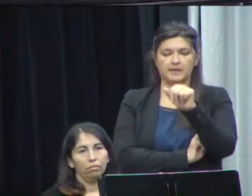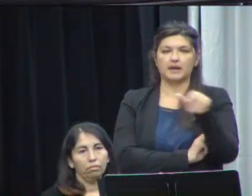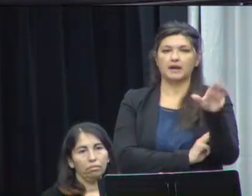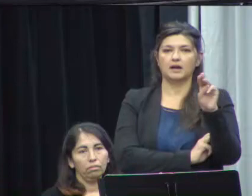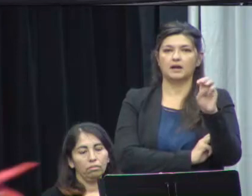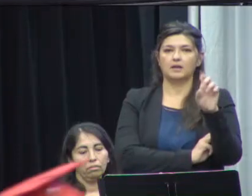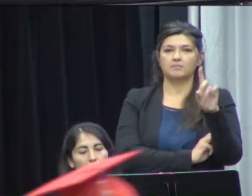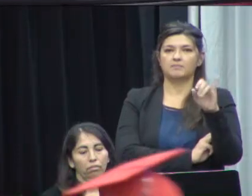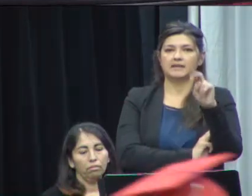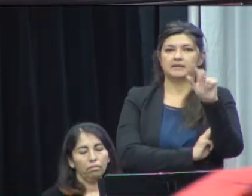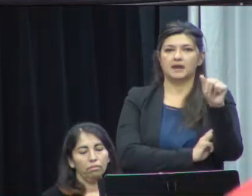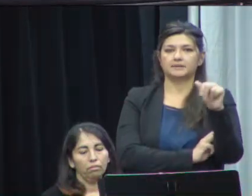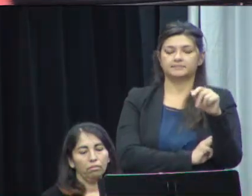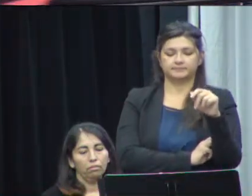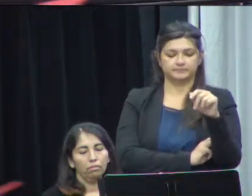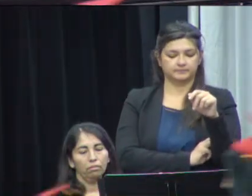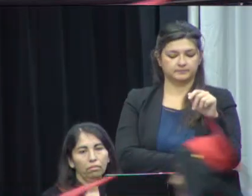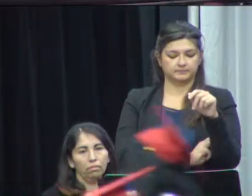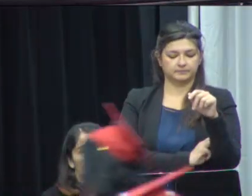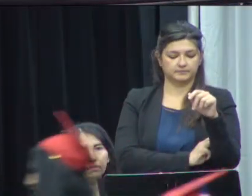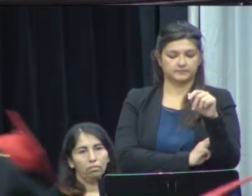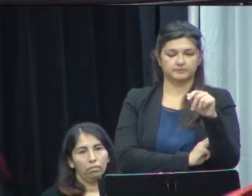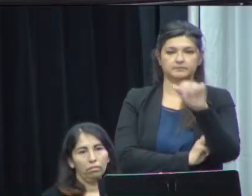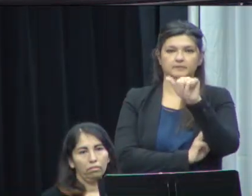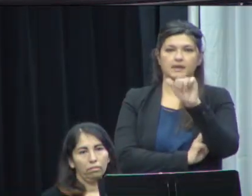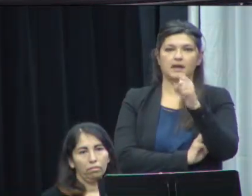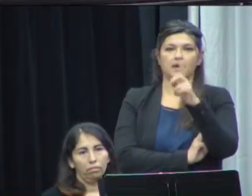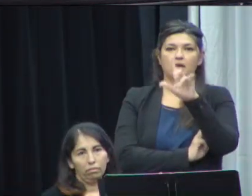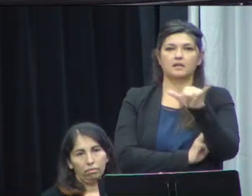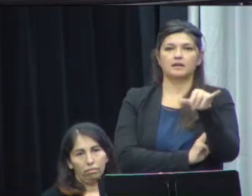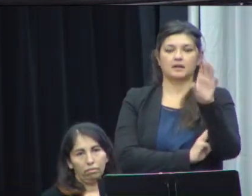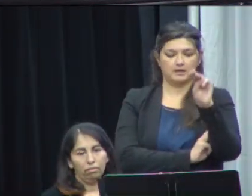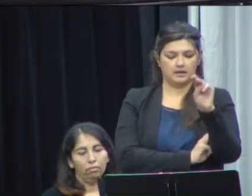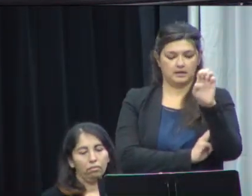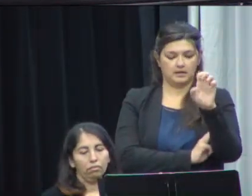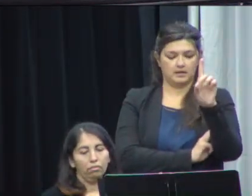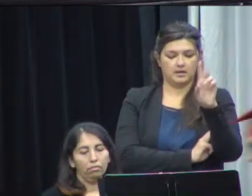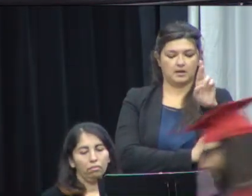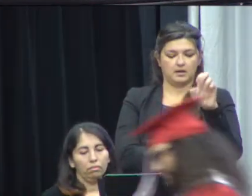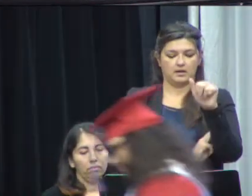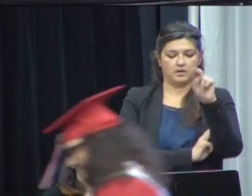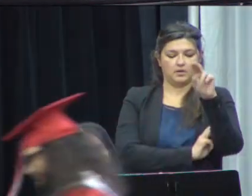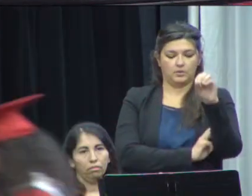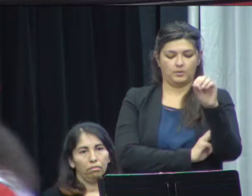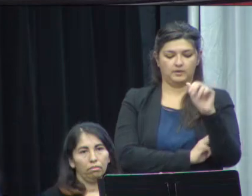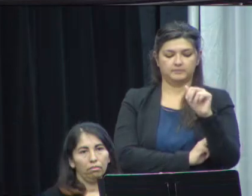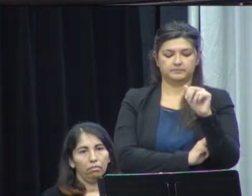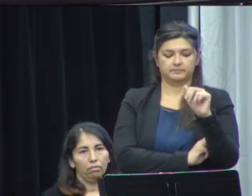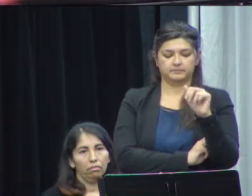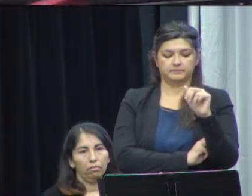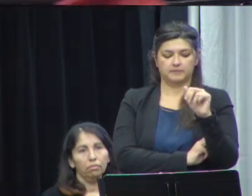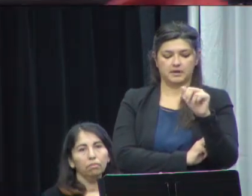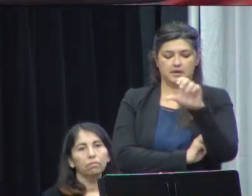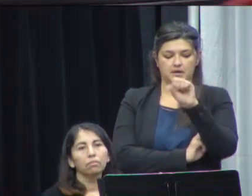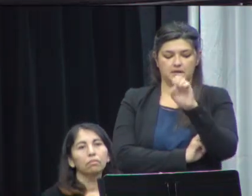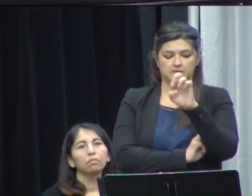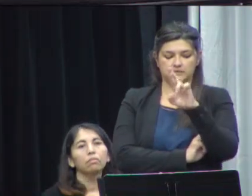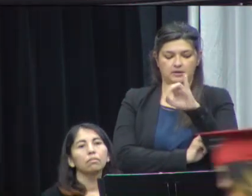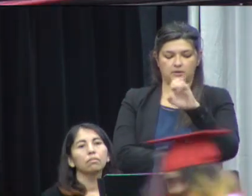(audience applauds) Ashley Medrano. (audience applauds) Saraya Mejilla.